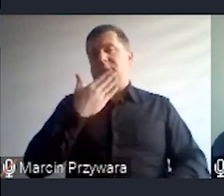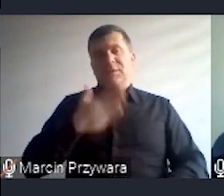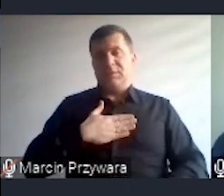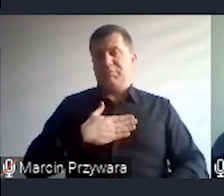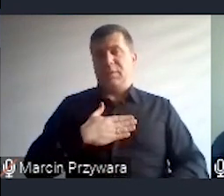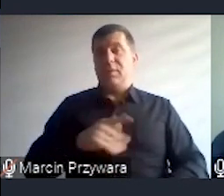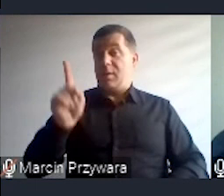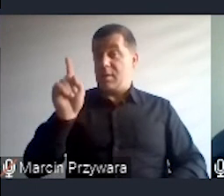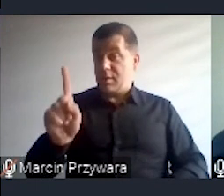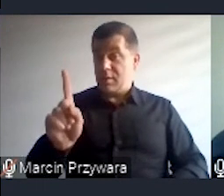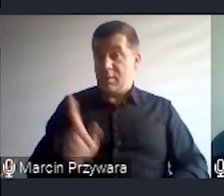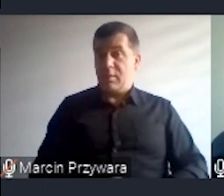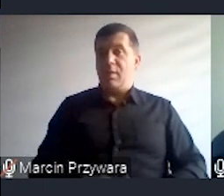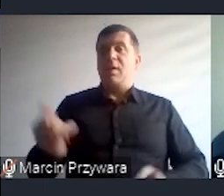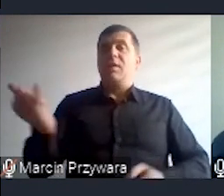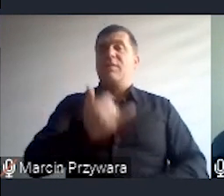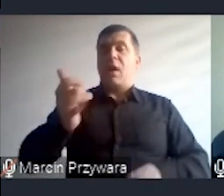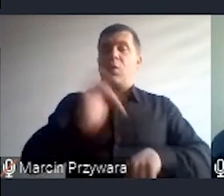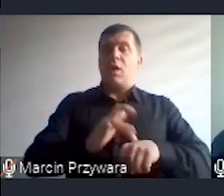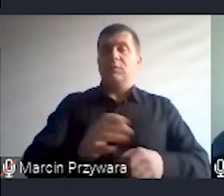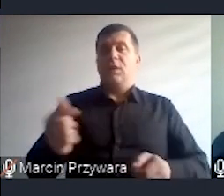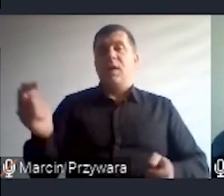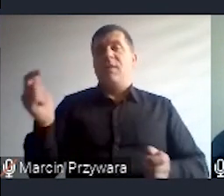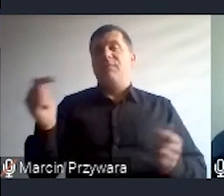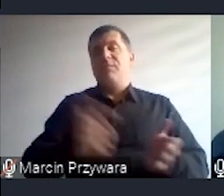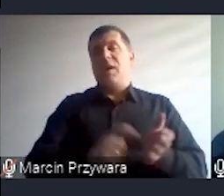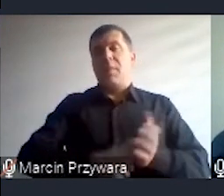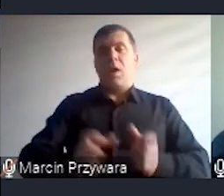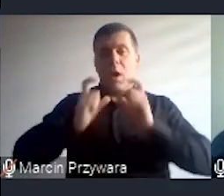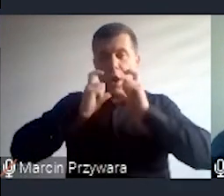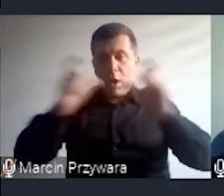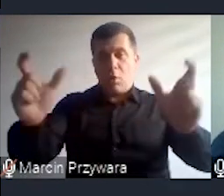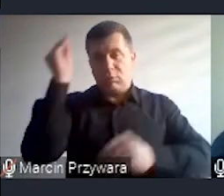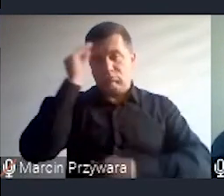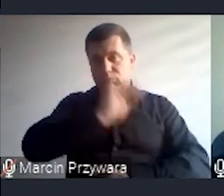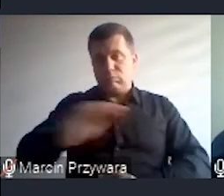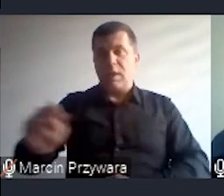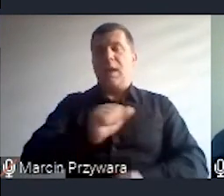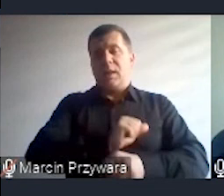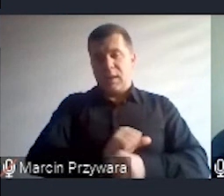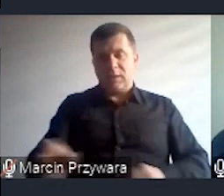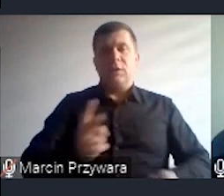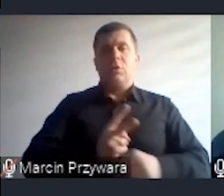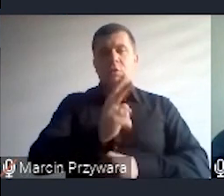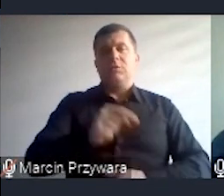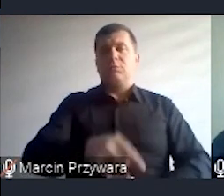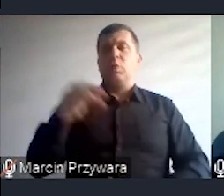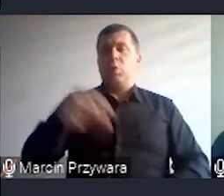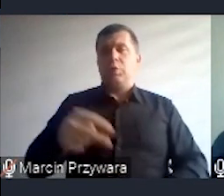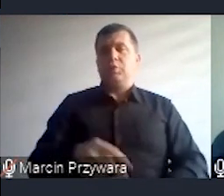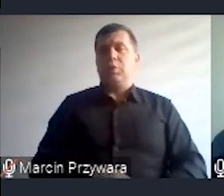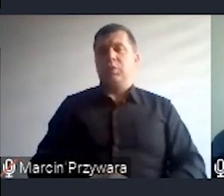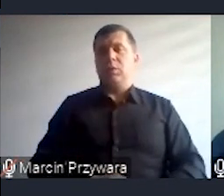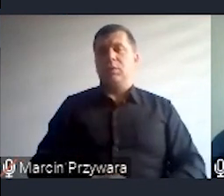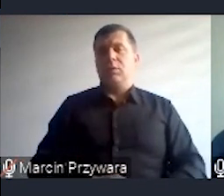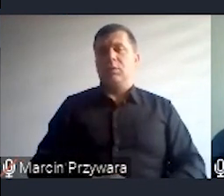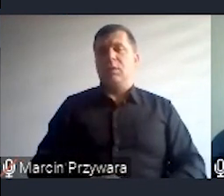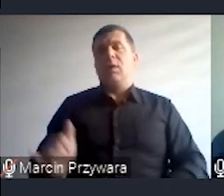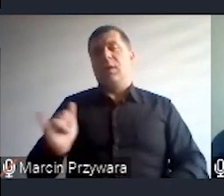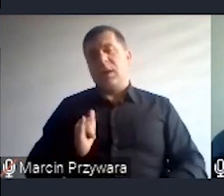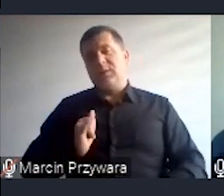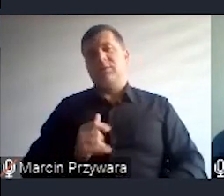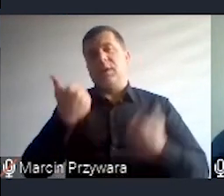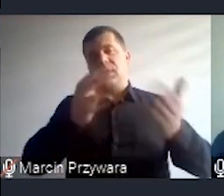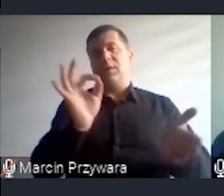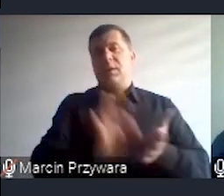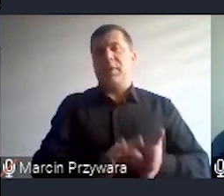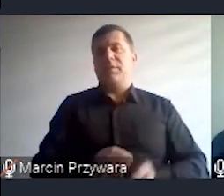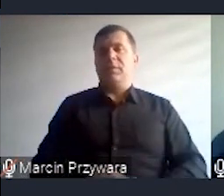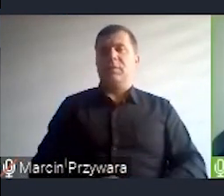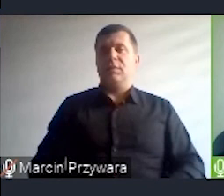ale trwałość rezultatów wymaga ogłoszenia, poinformowania, że jest dostępność takich usług i w razie potrzeby ich zapewnienia.